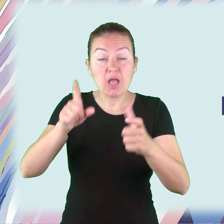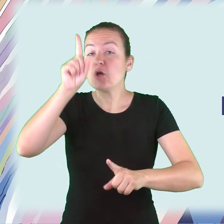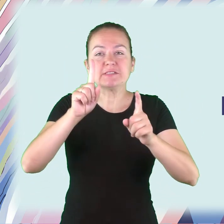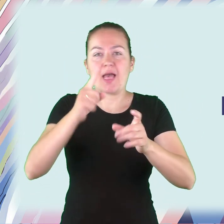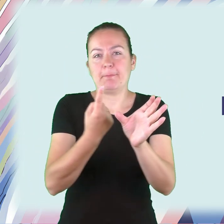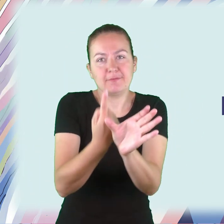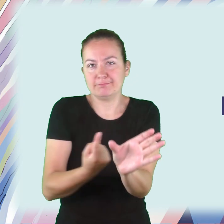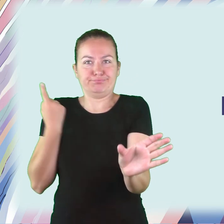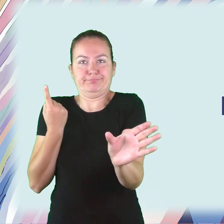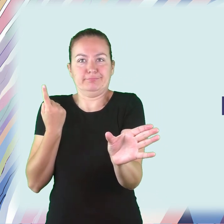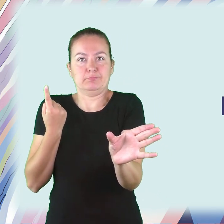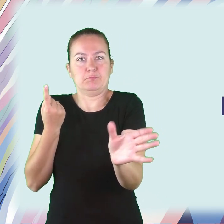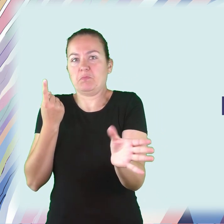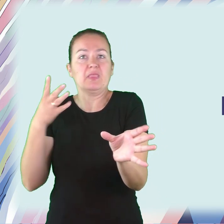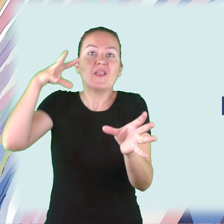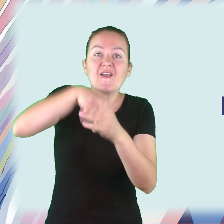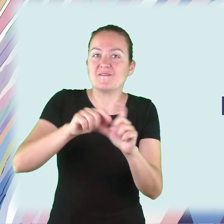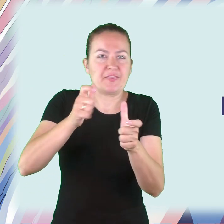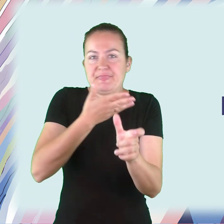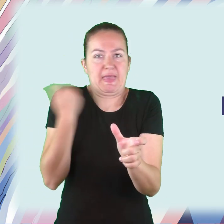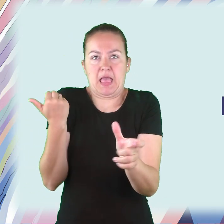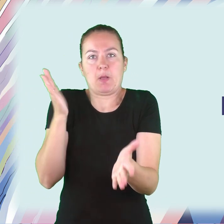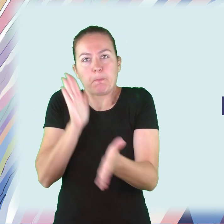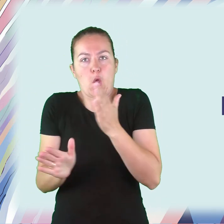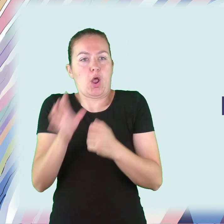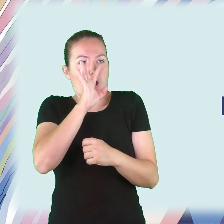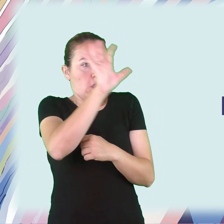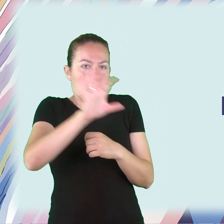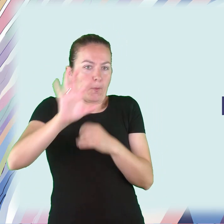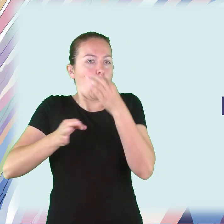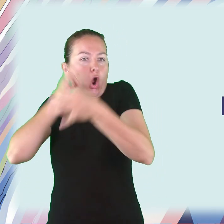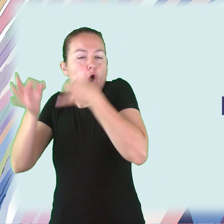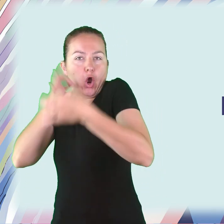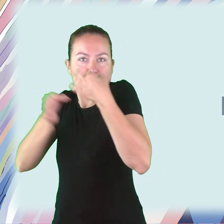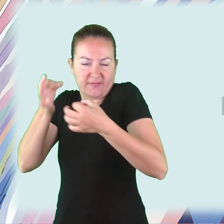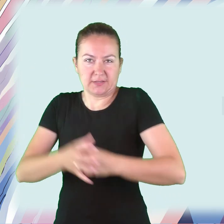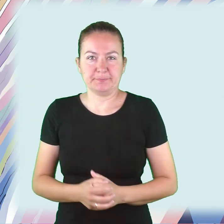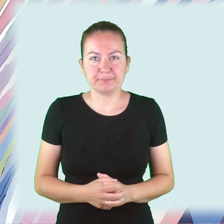Czasami narrator nie bierze udziału w wydarzeniach, ale opowiada o nich tak, jakby je widział.